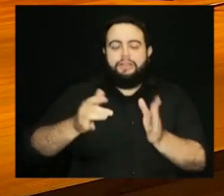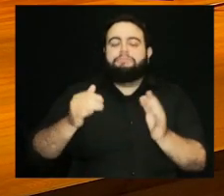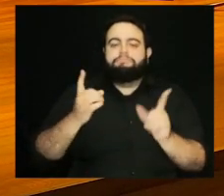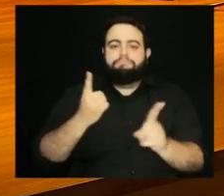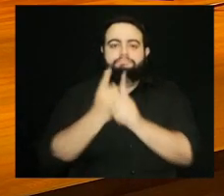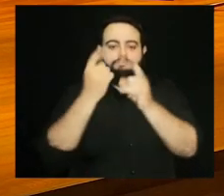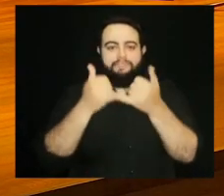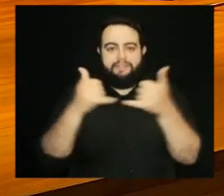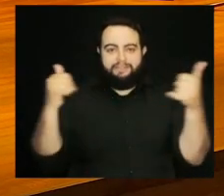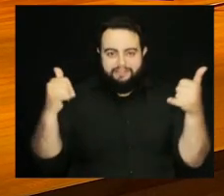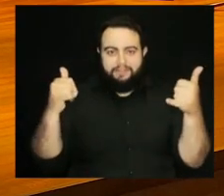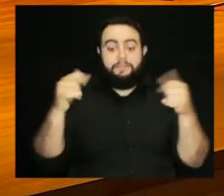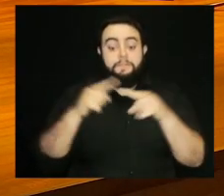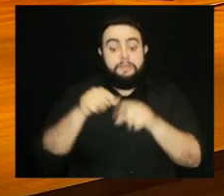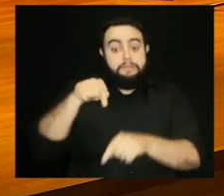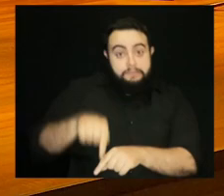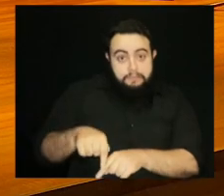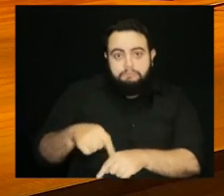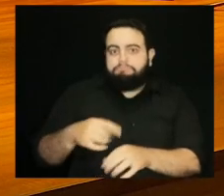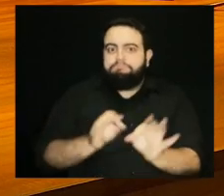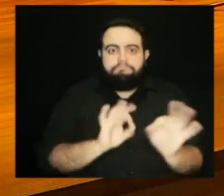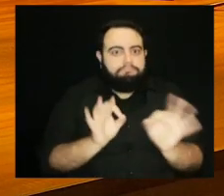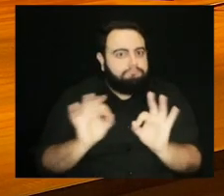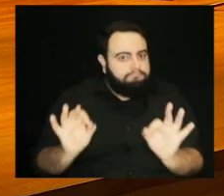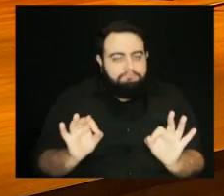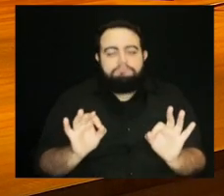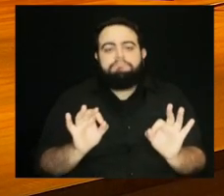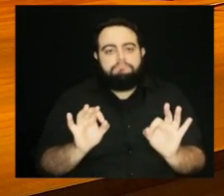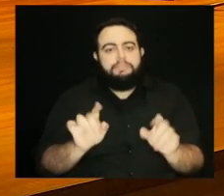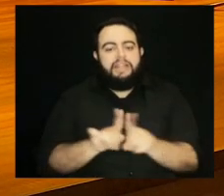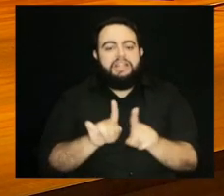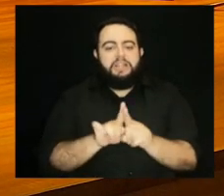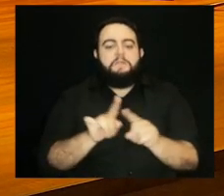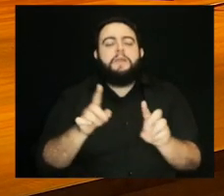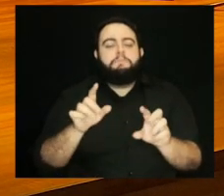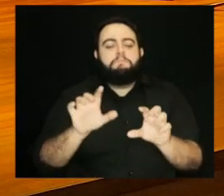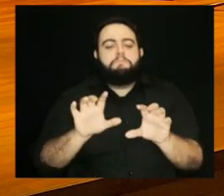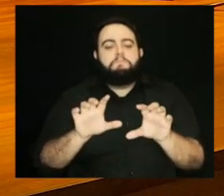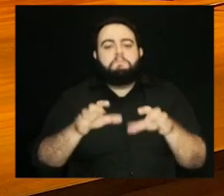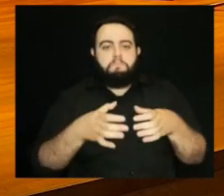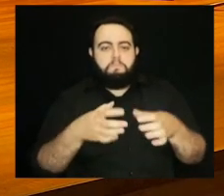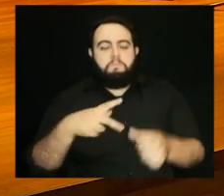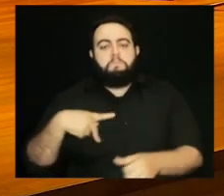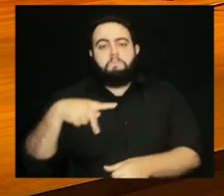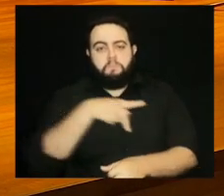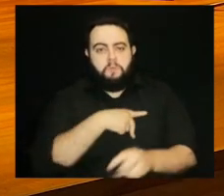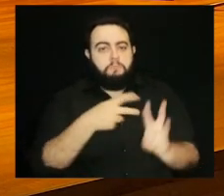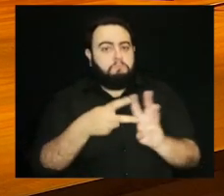e nada mesmo, nem os povos originários porque as comunidades indígenas que moravam onde